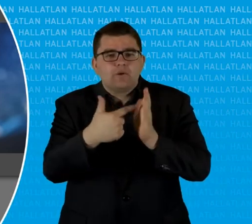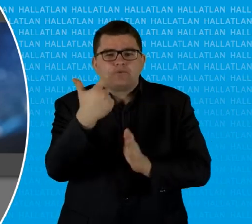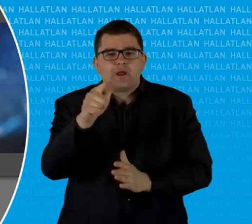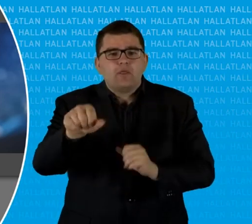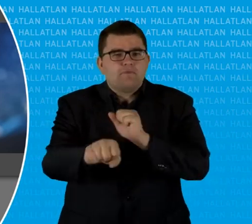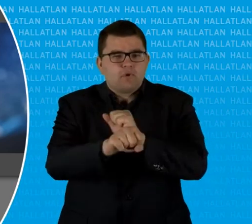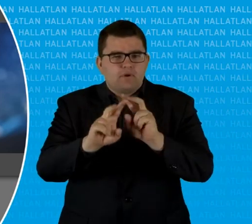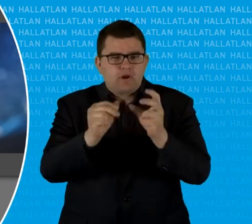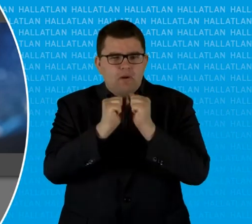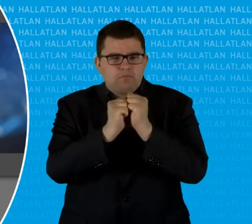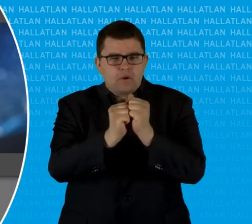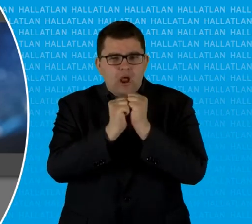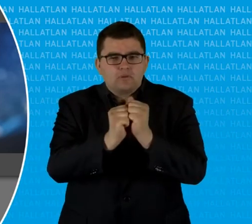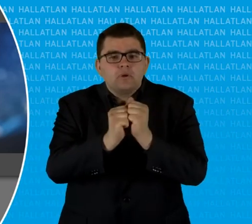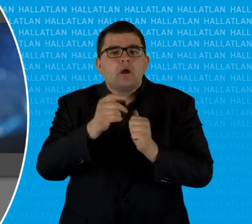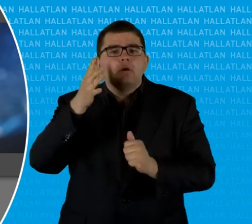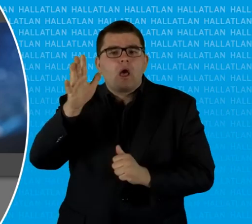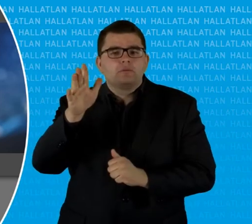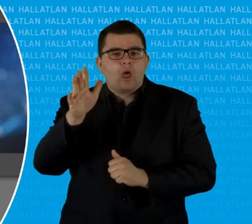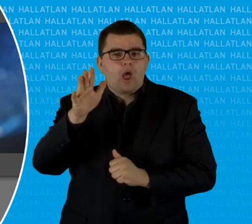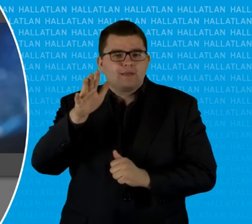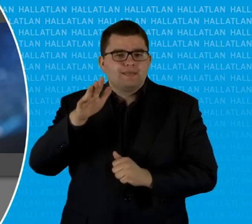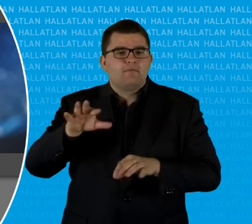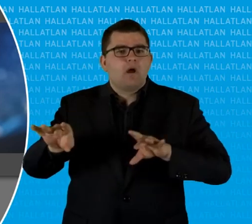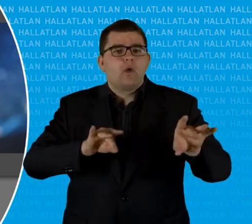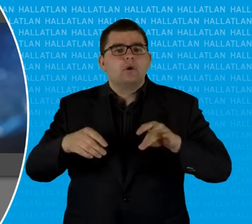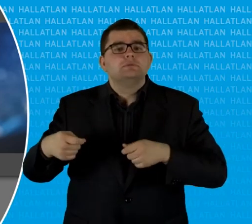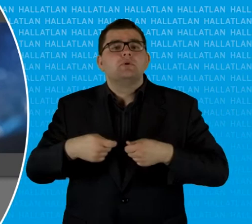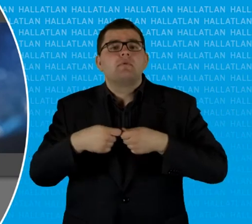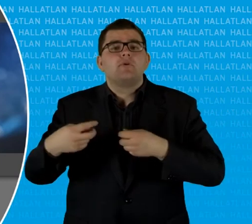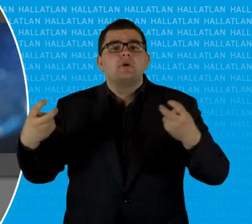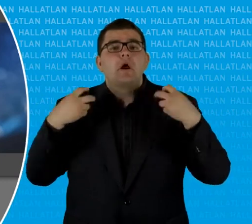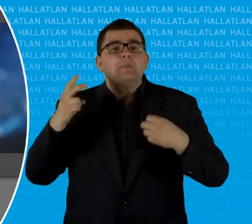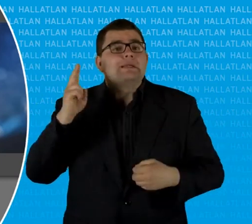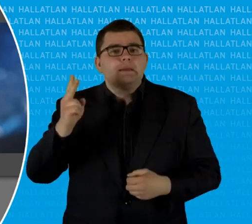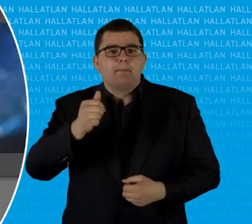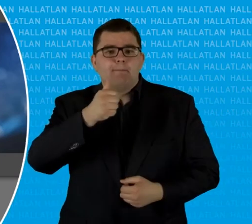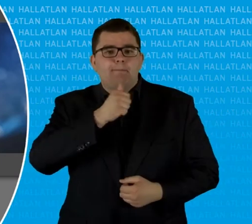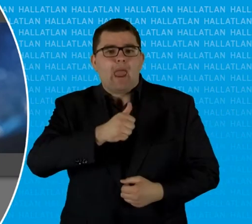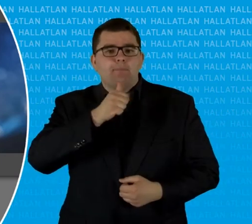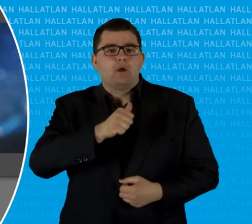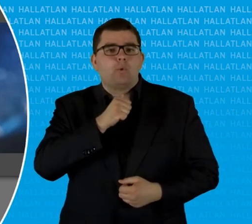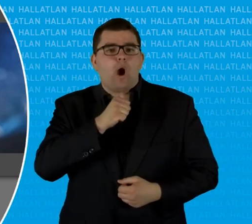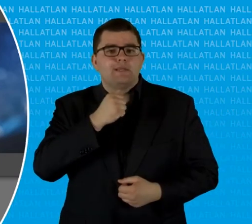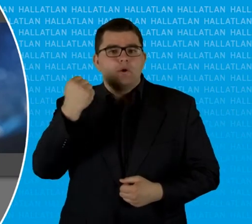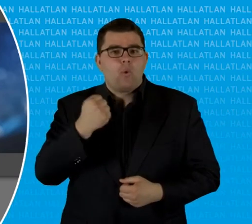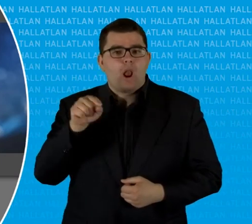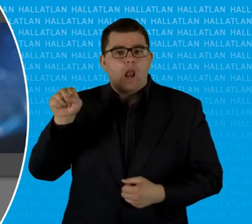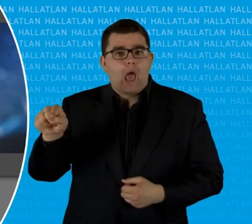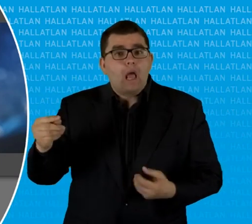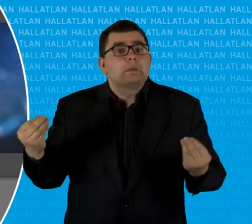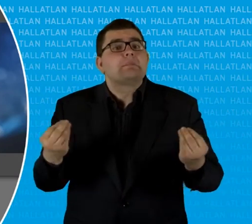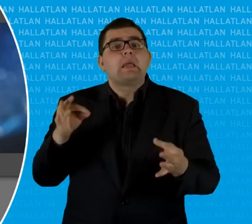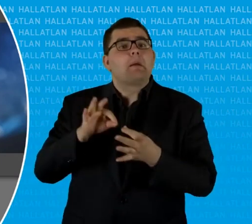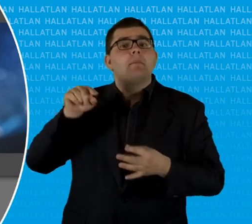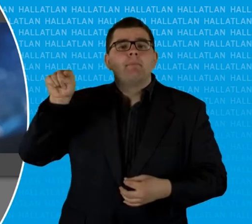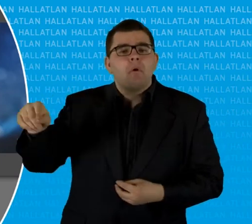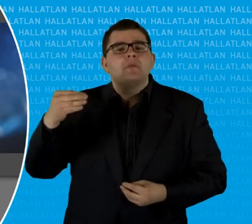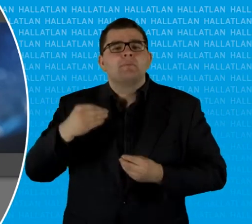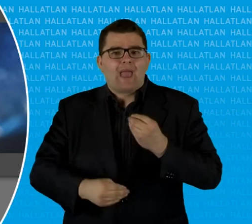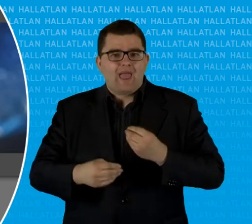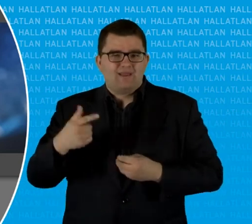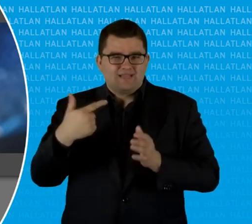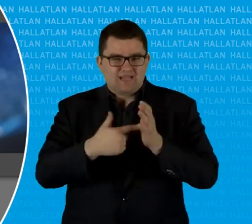hogy a 2022-es világbajnokságon Pep Guardiola lesz a katari válogatott szövetségi kapitánya.